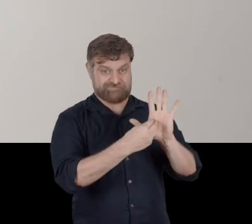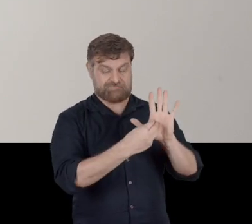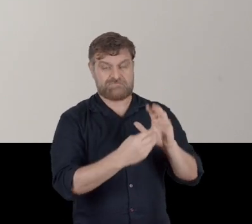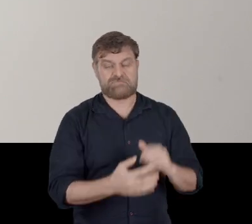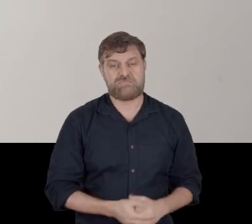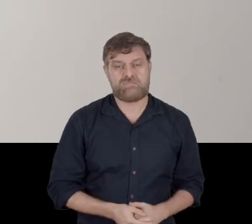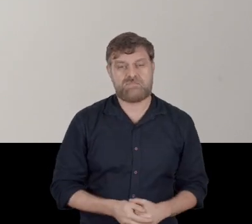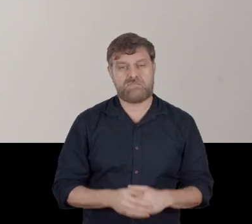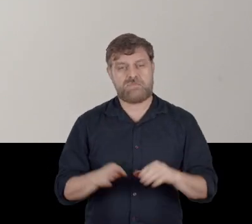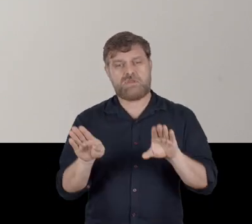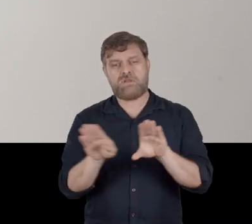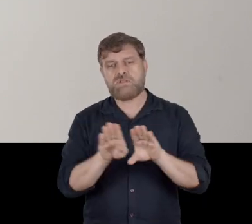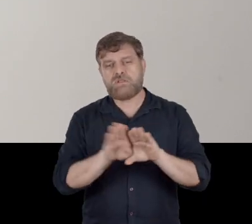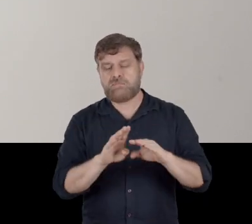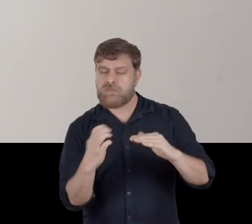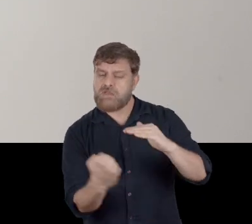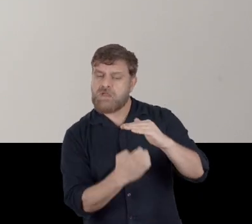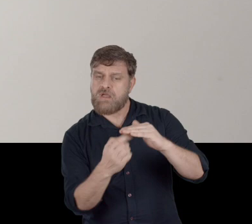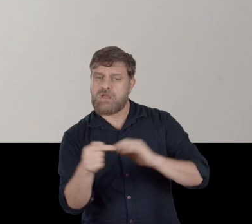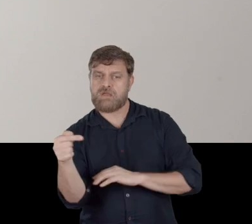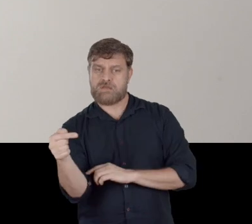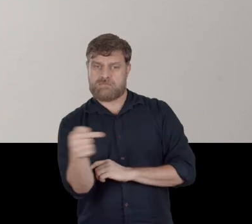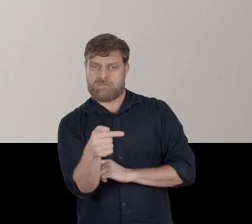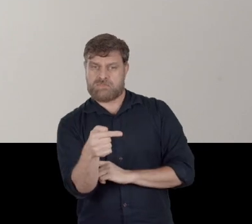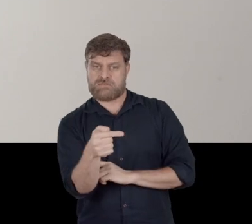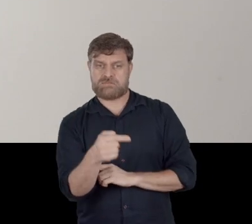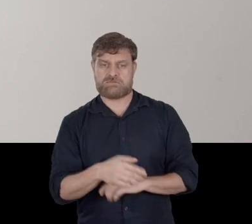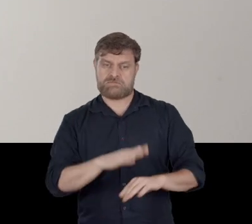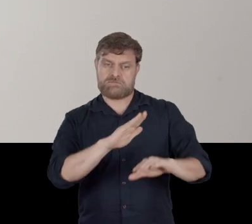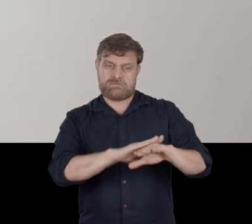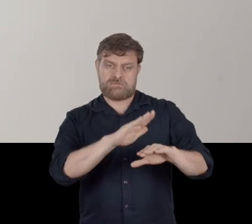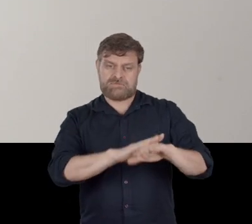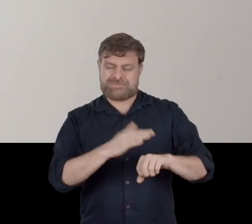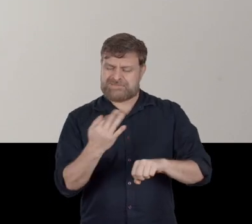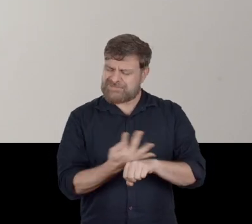é você como empresa também tentar evitar